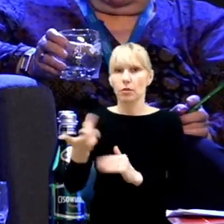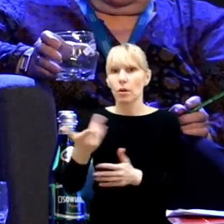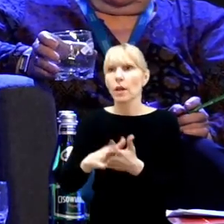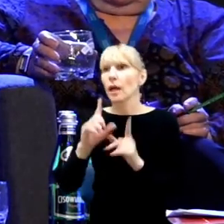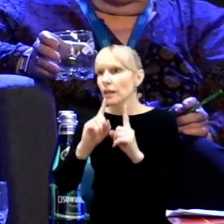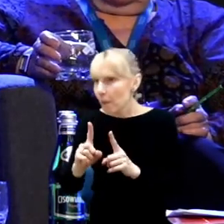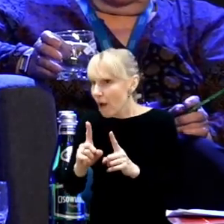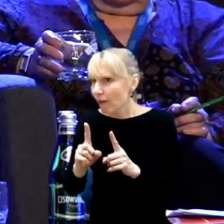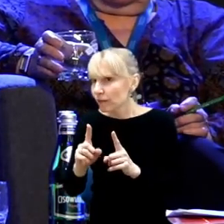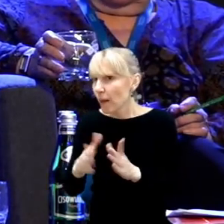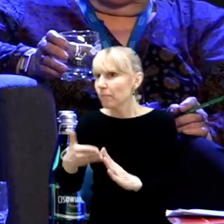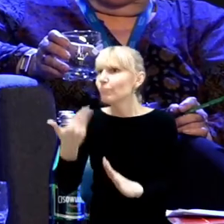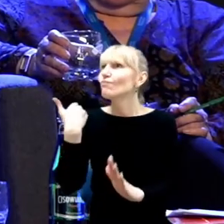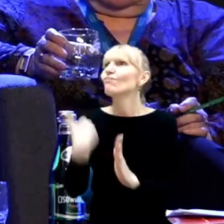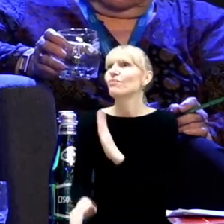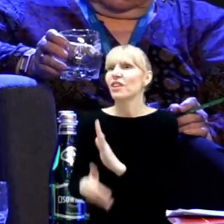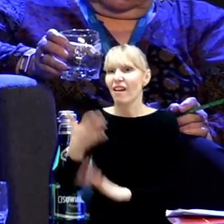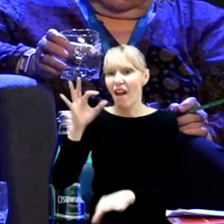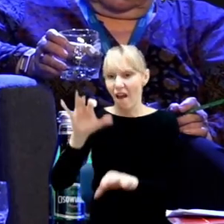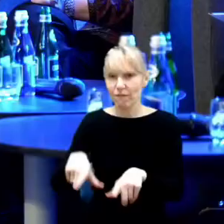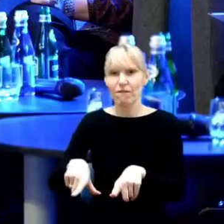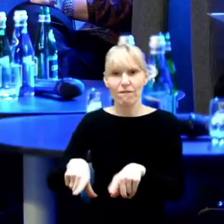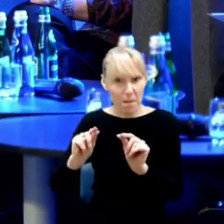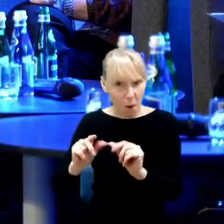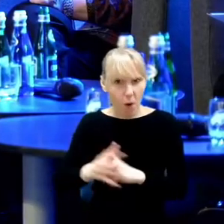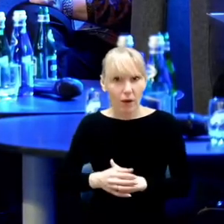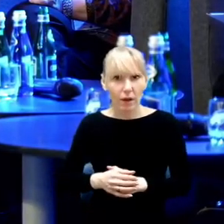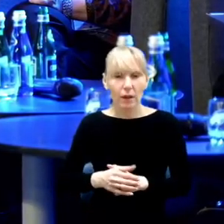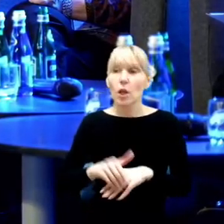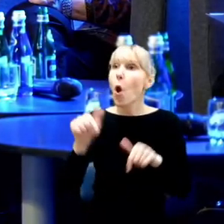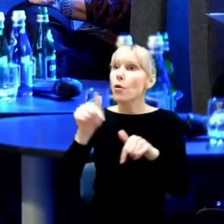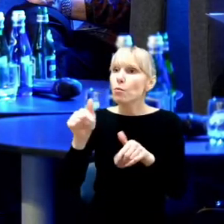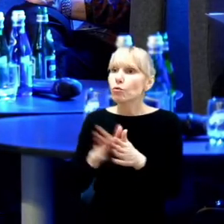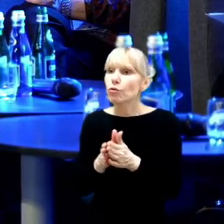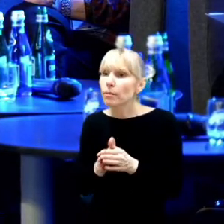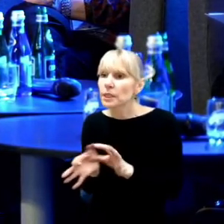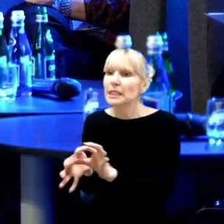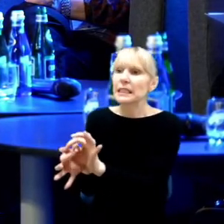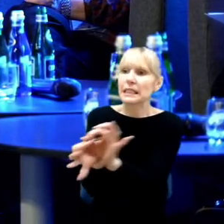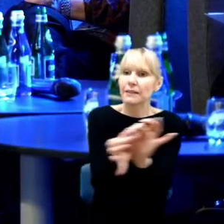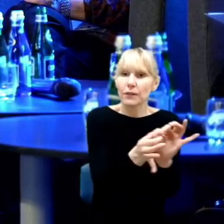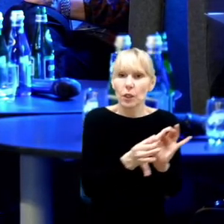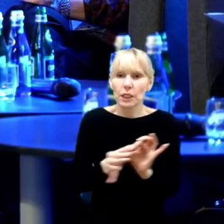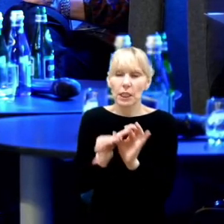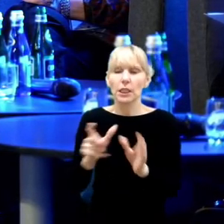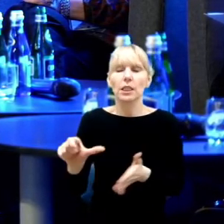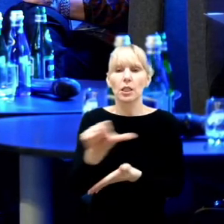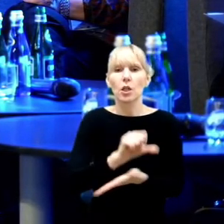Oni muszą być związani z lokalną społecznością, więc to nie jest tylko pytanie, czy włodarze są przekonani.